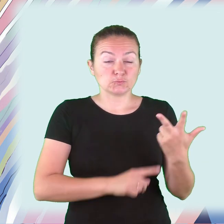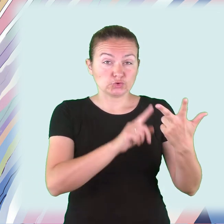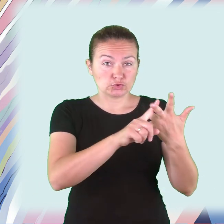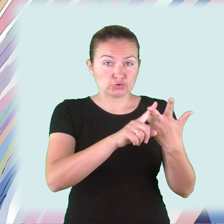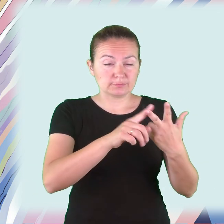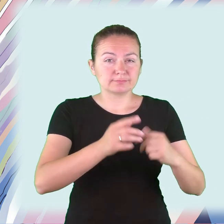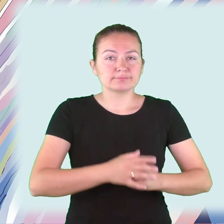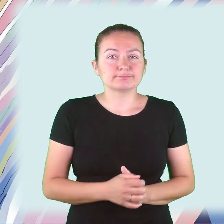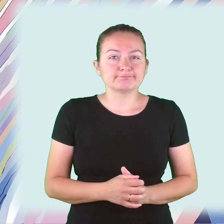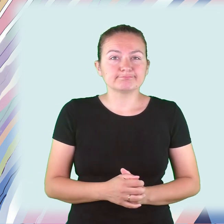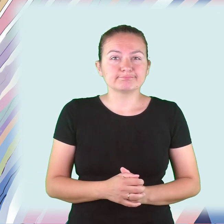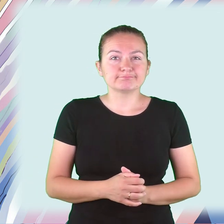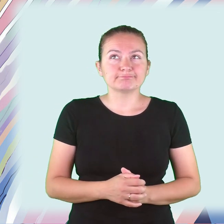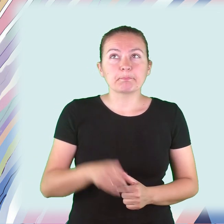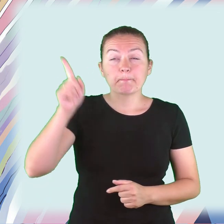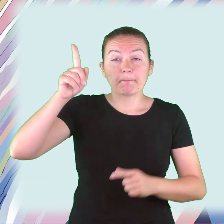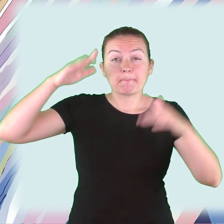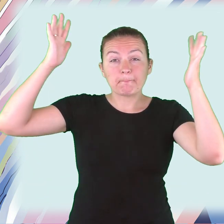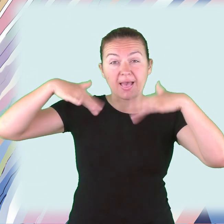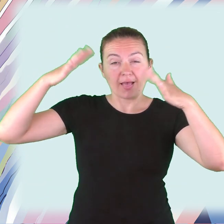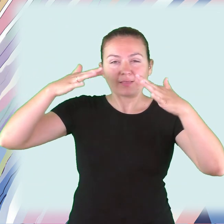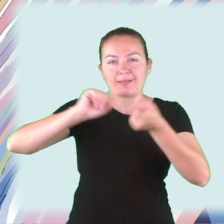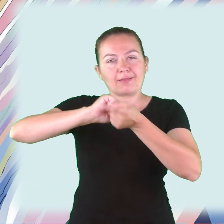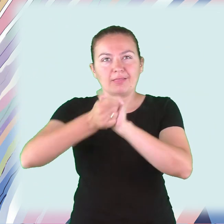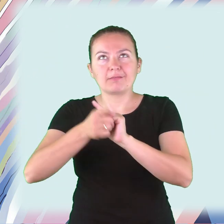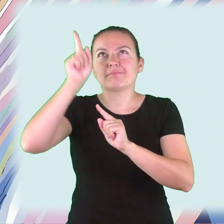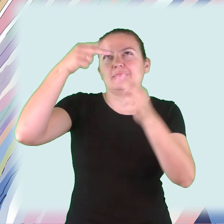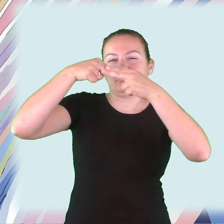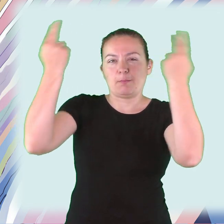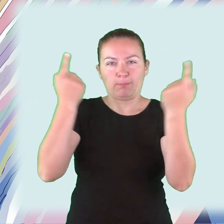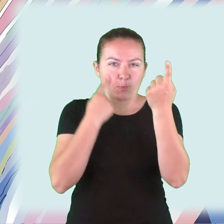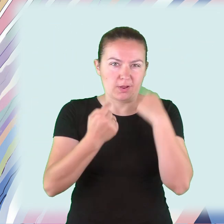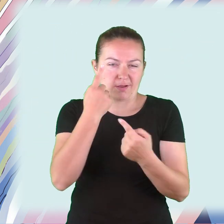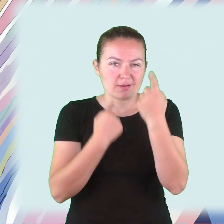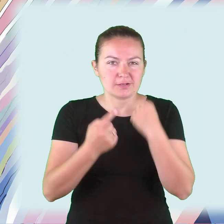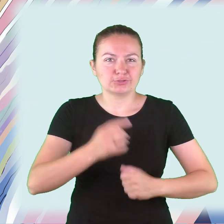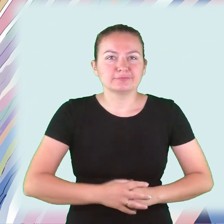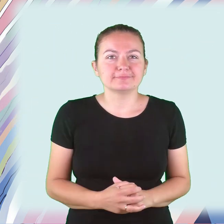3. Niebo płacze (zamiast: pada deszcz).